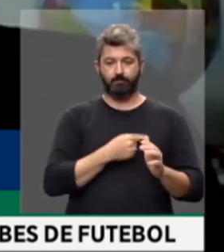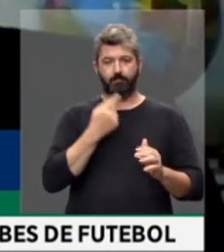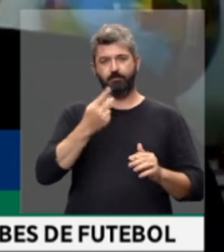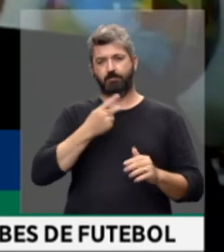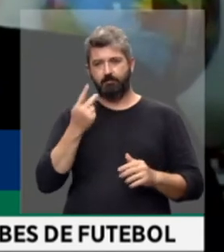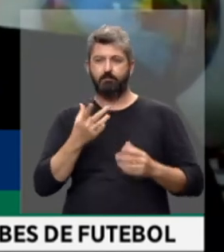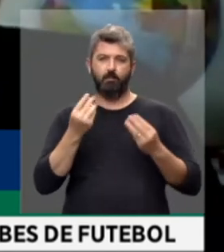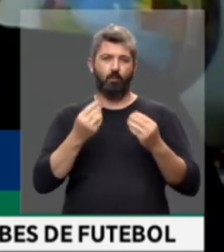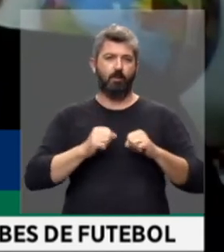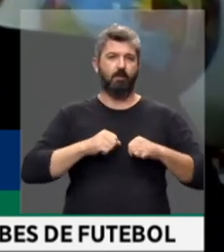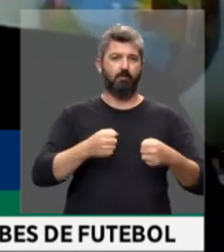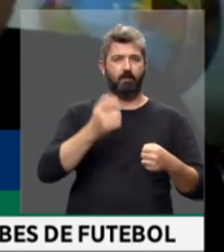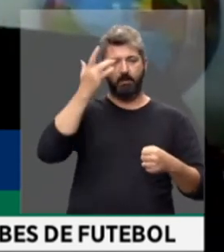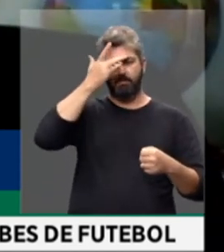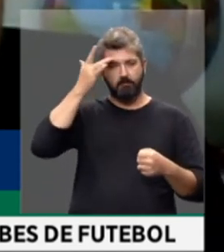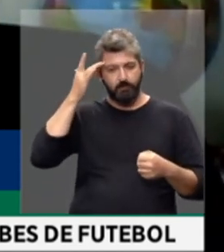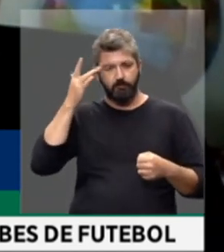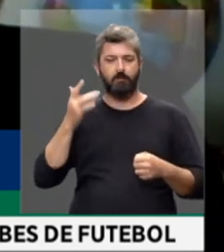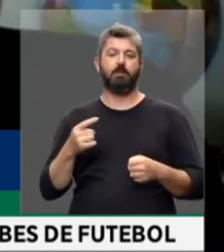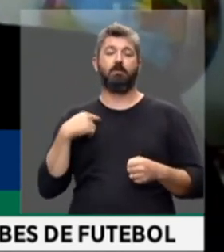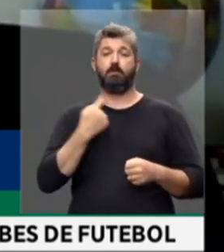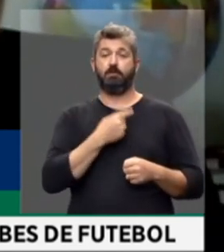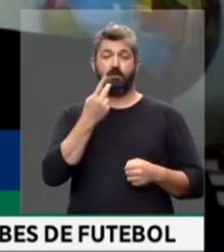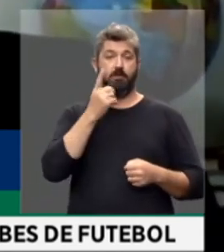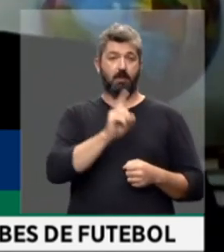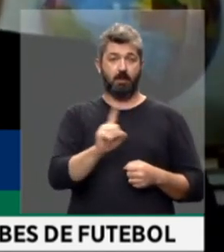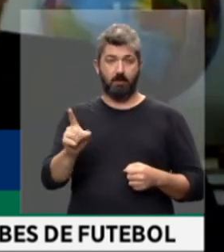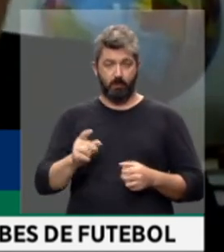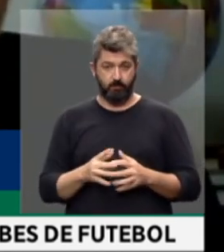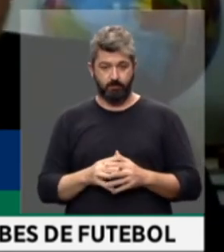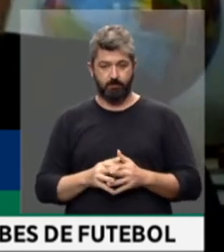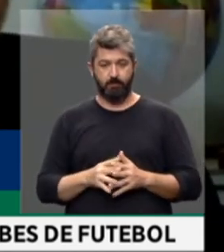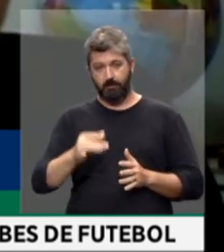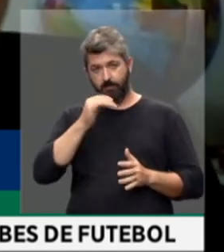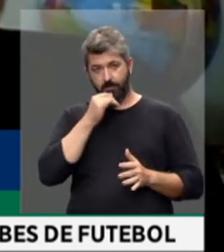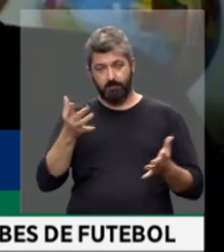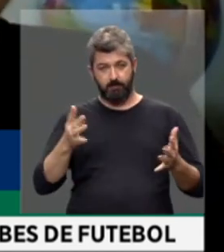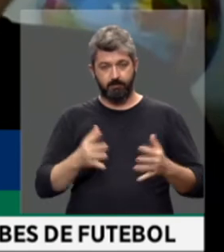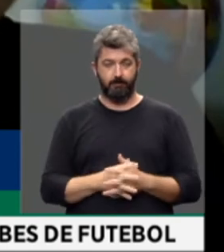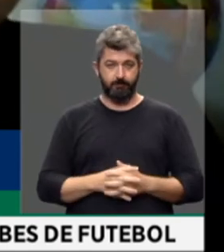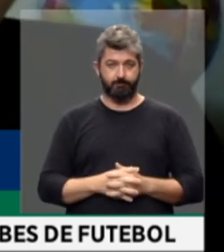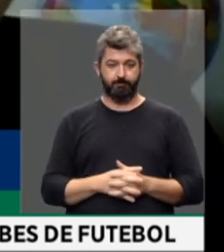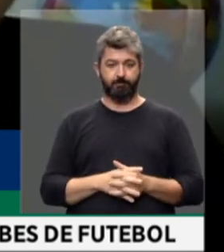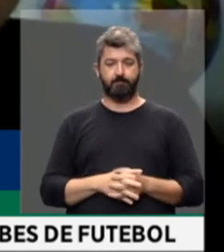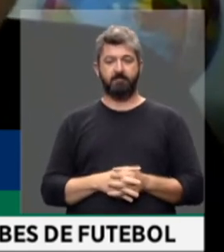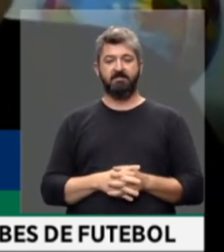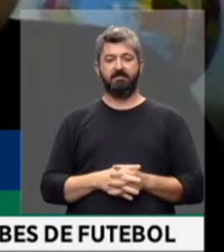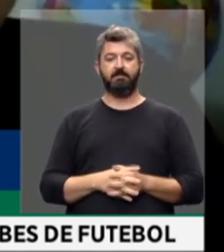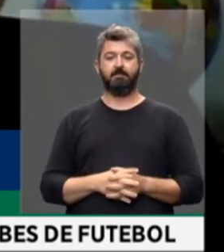REPOSTO, E, INFELIZMENTE, NÓS PERDEMOS ESSA OPORTUNIDADE DE COMO CÂMARA DOS DEPUTADOS, TODOS NÓS QUE FALAMOS EM DEFESA DAS PESSOAS, ACABAMOS DIZENDO NÃO PARA ESSAS